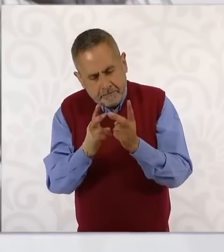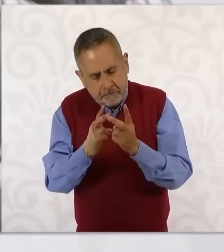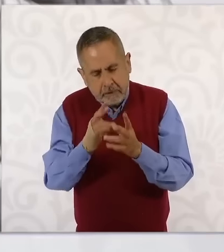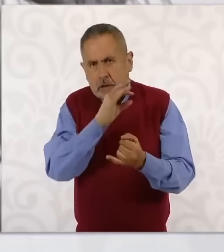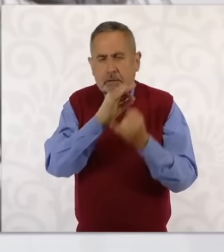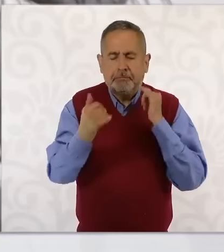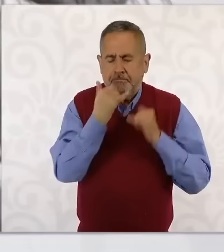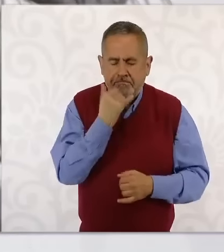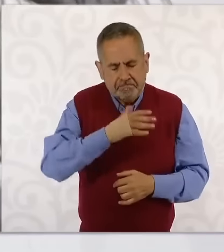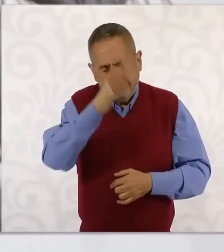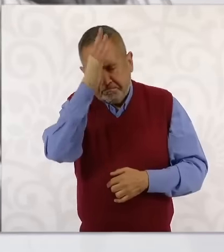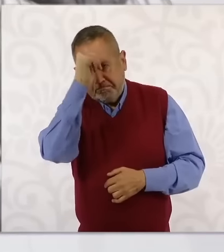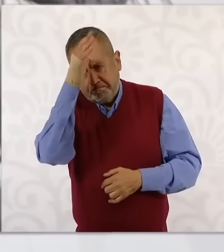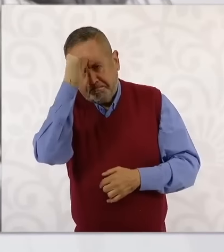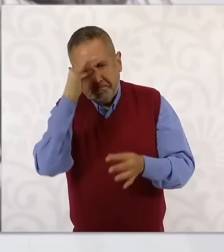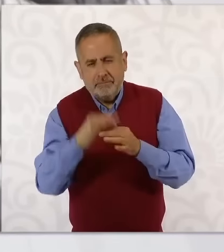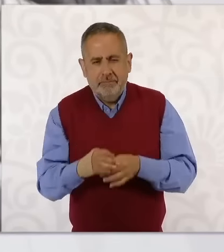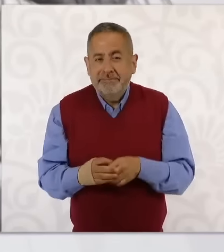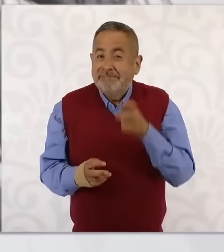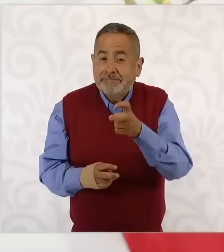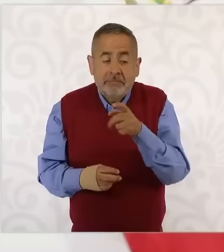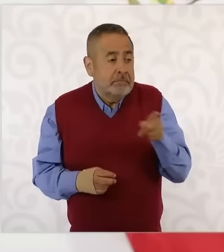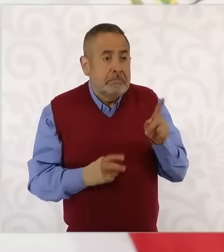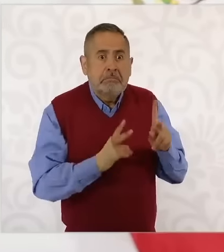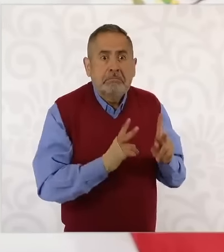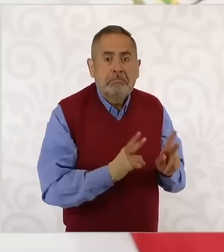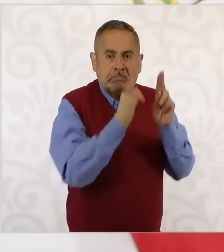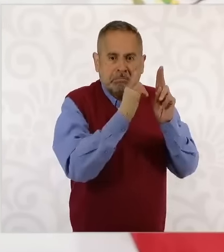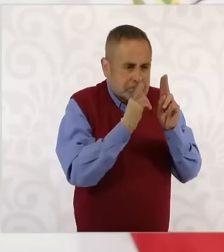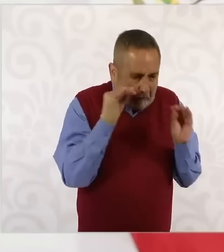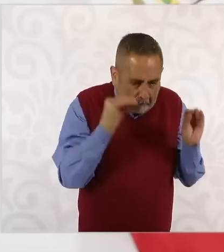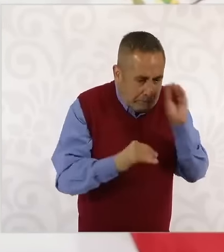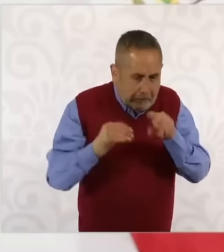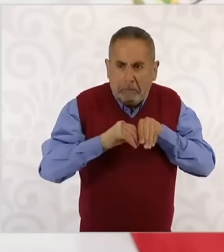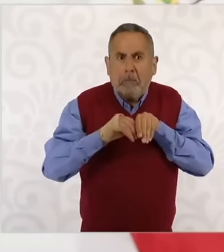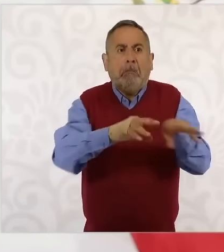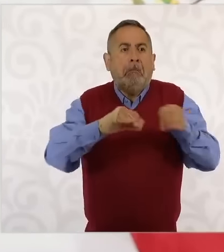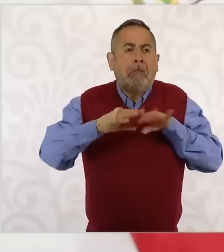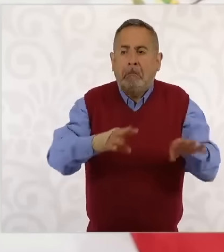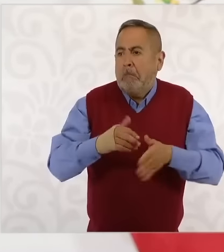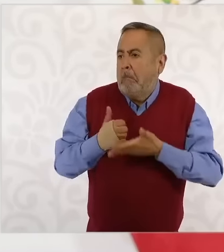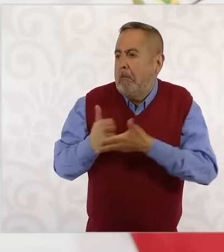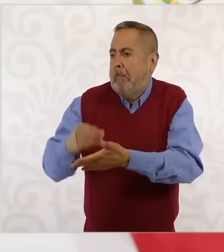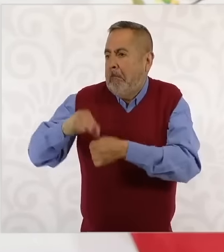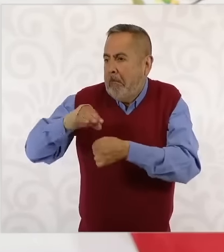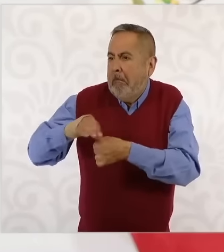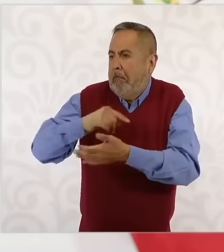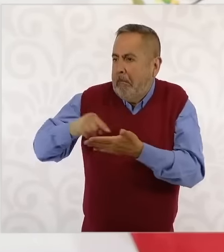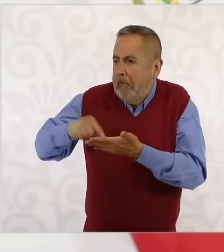Sacan de contexto el pedacito y dicen que andamos promoviendo el voto con la ayuda. Nada que ver.